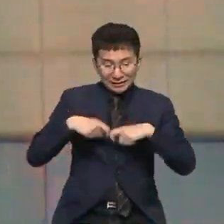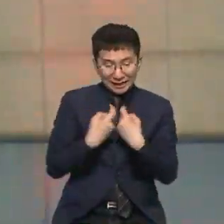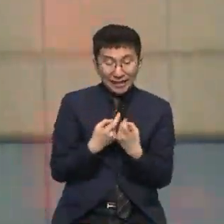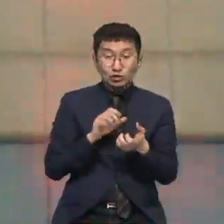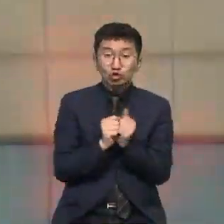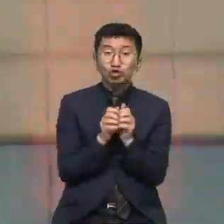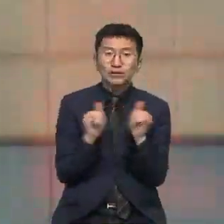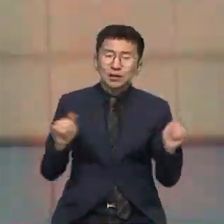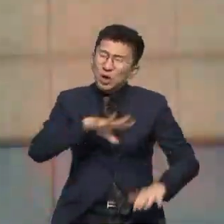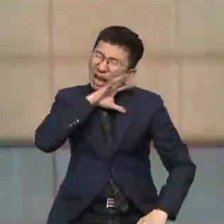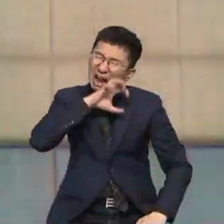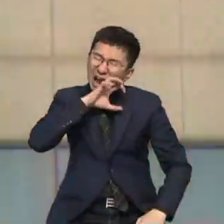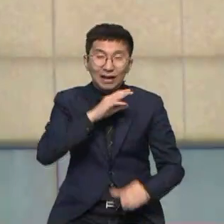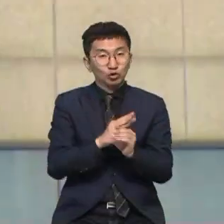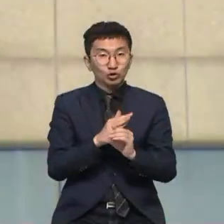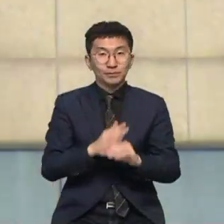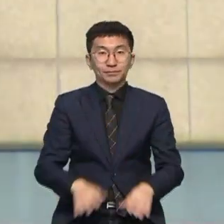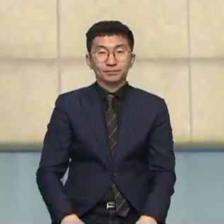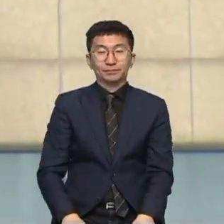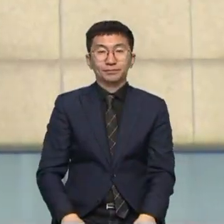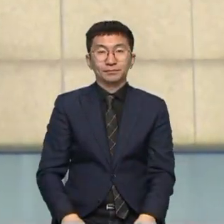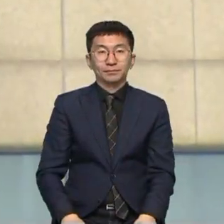있습니다. SBS 정연입니다.